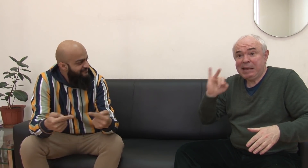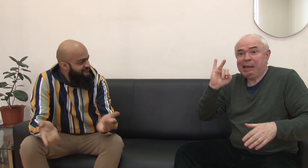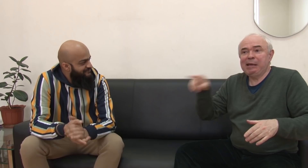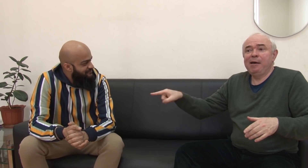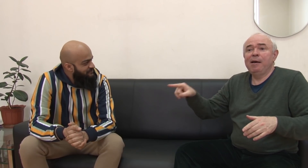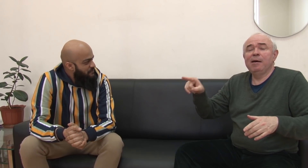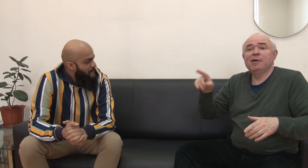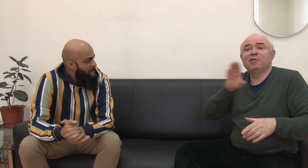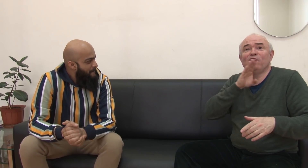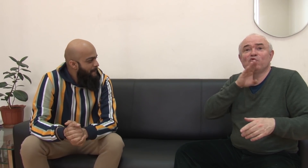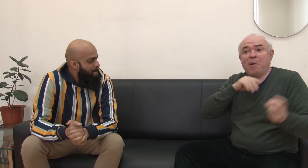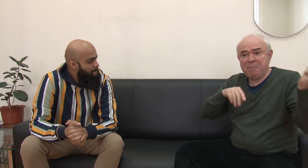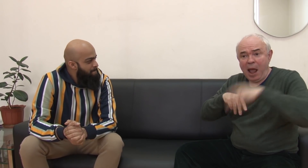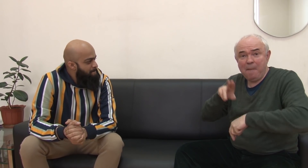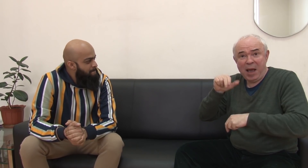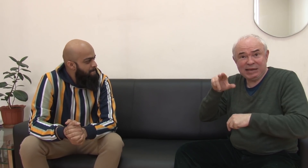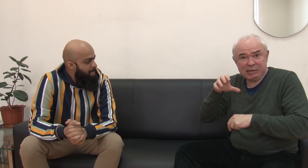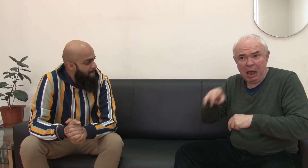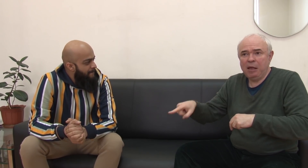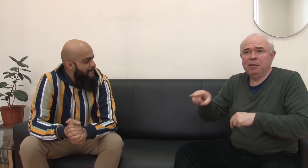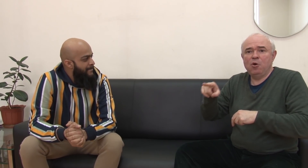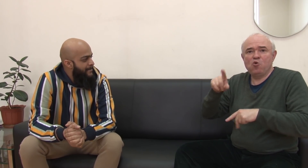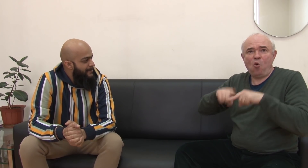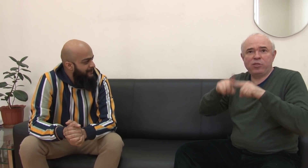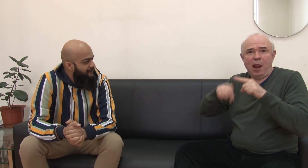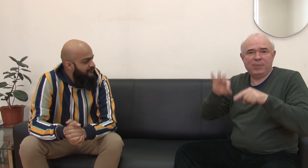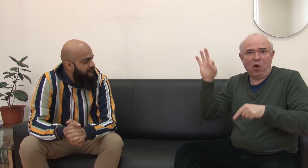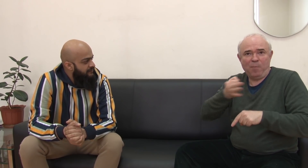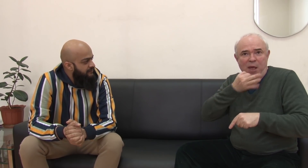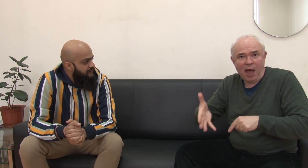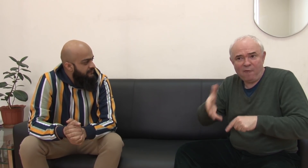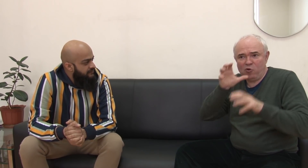И девушка приехала в Пакистан, сразу понравилась родителям…